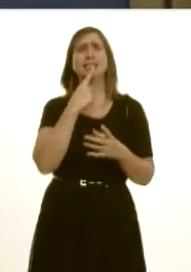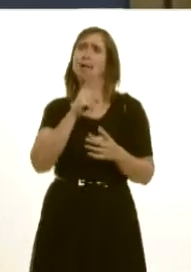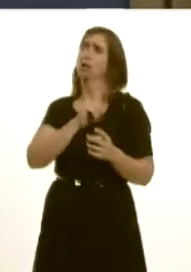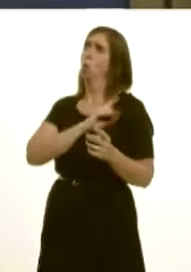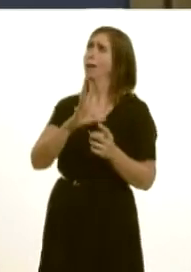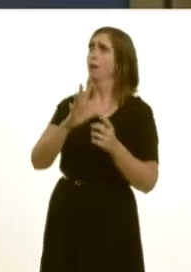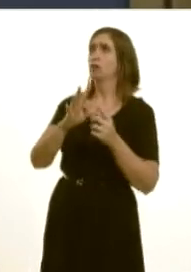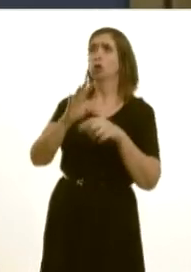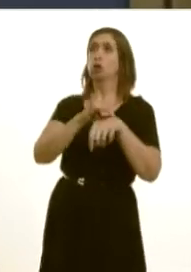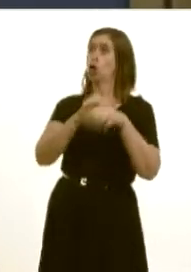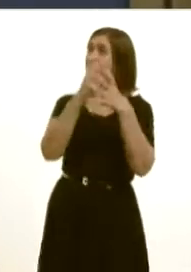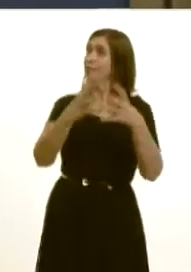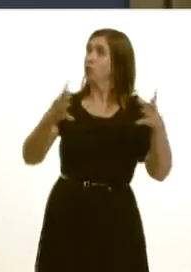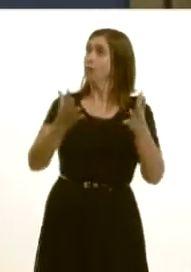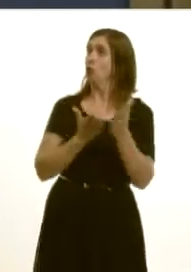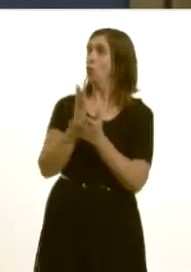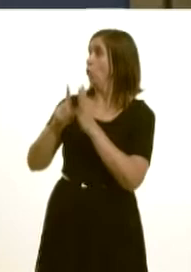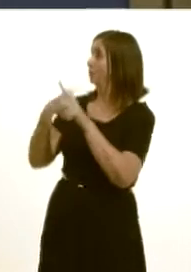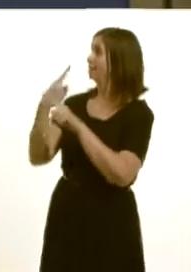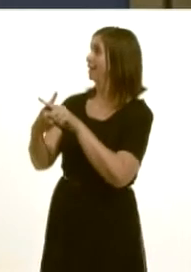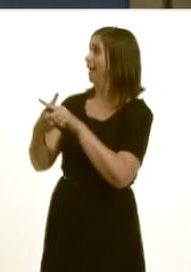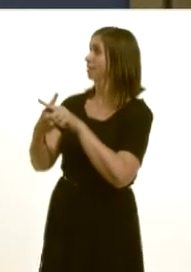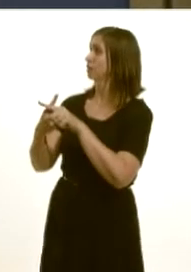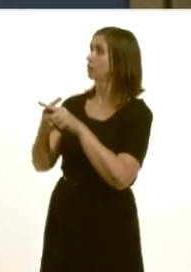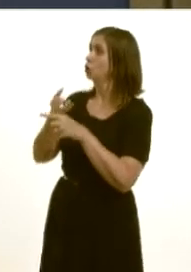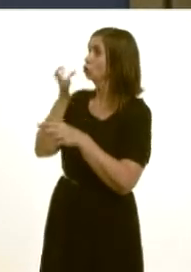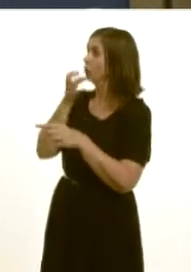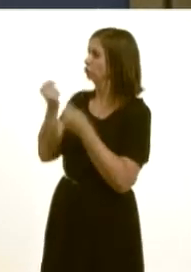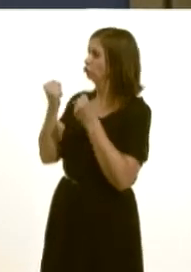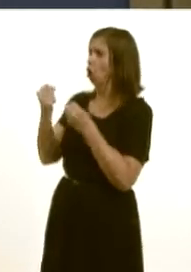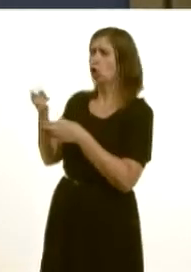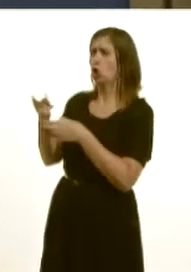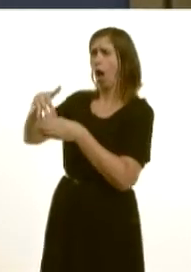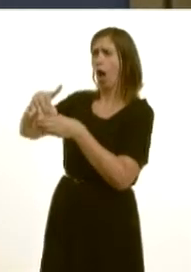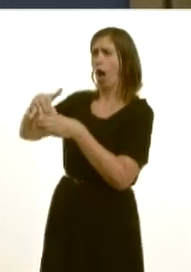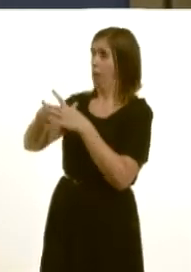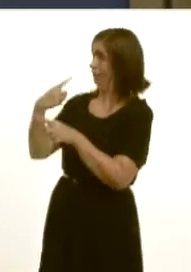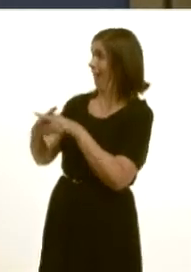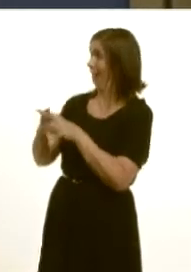drwy dreth ar ddiodydd melys. A ydych chi nawr mewn sefyllfa i gytuno gydag Ed Miliband